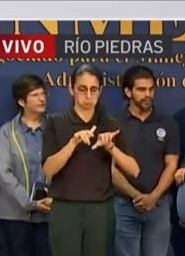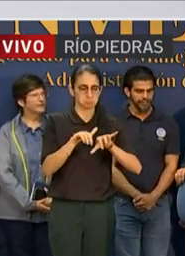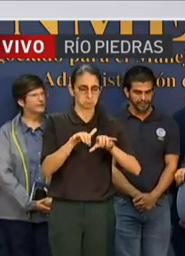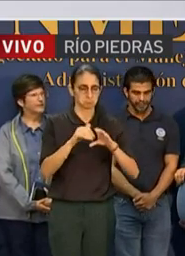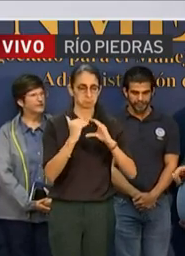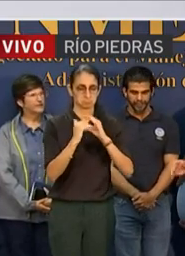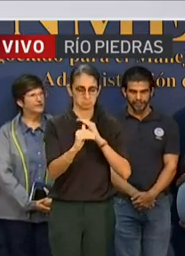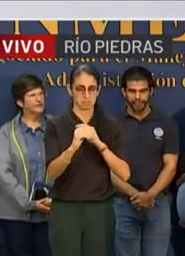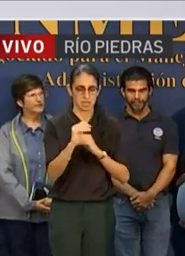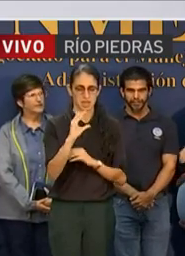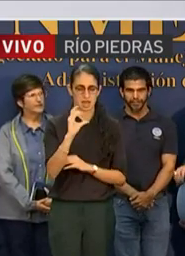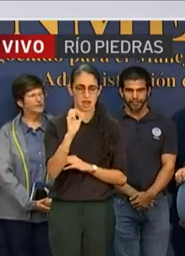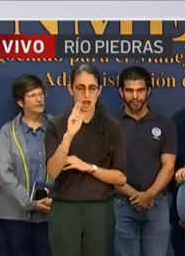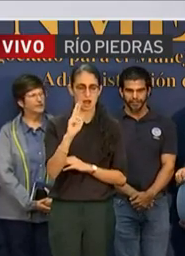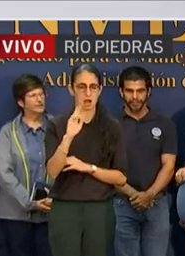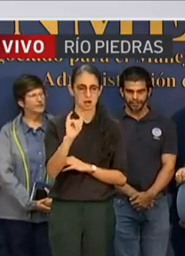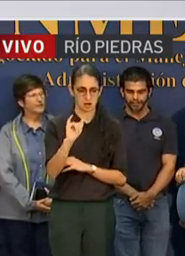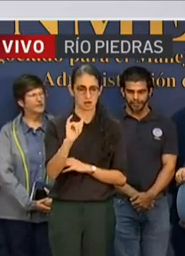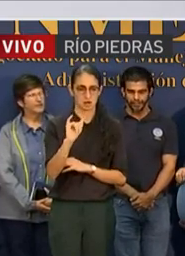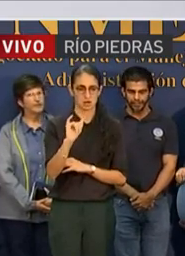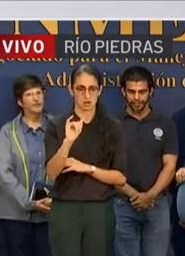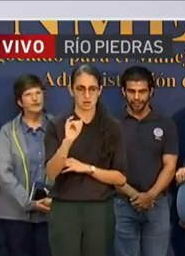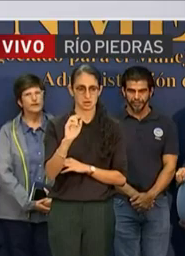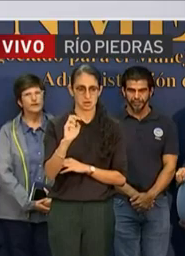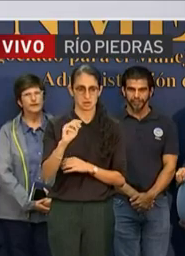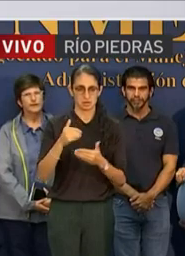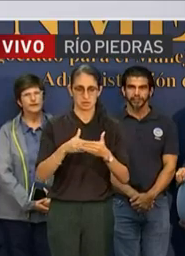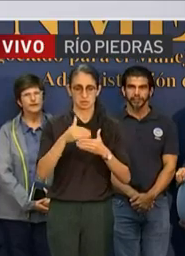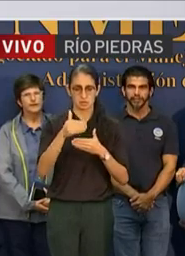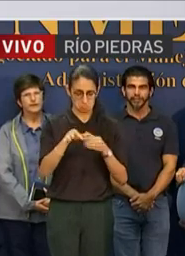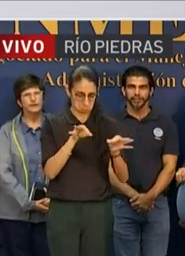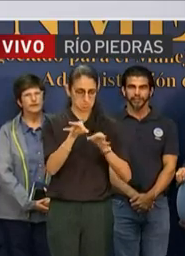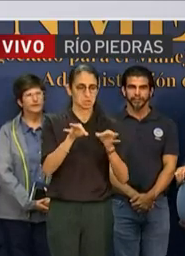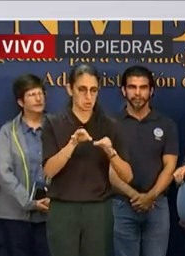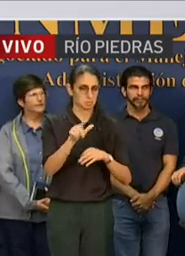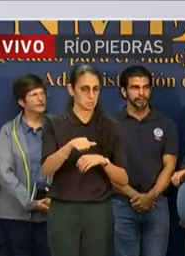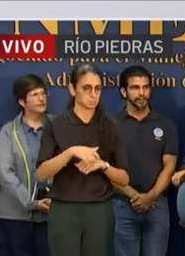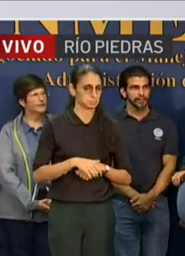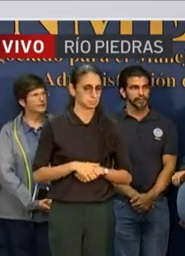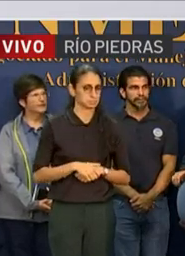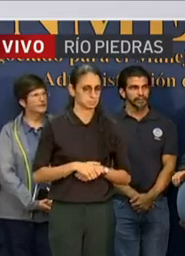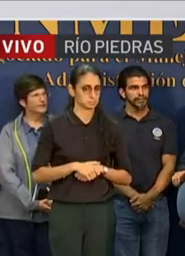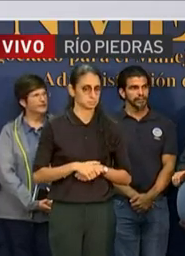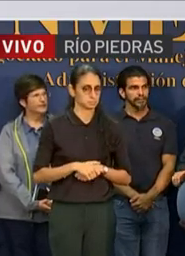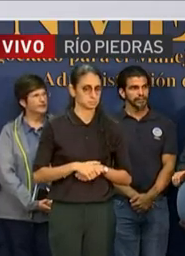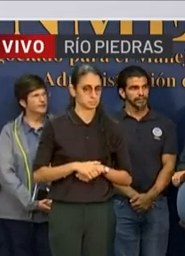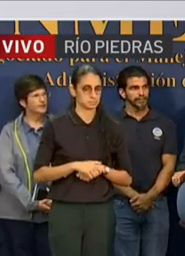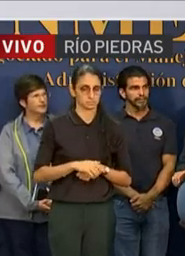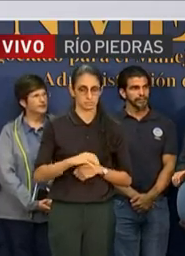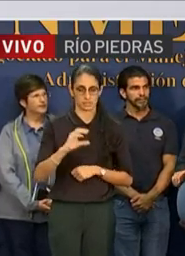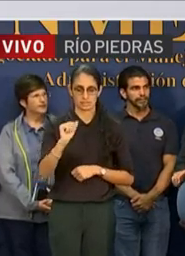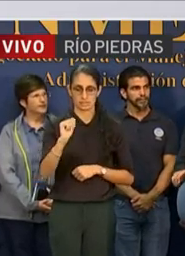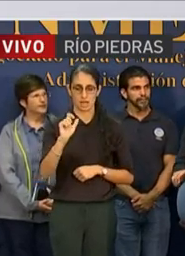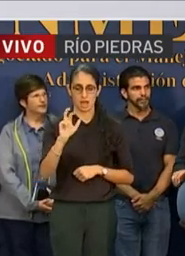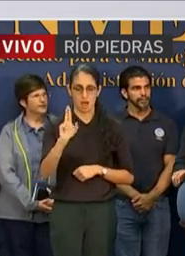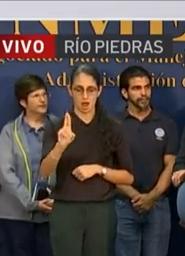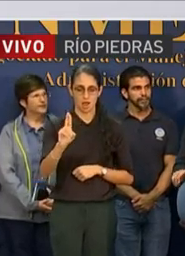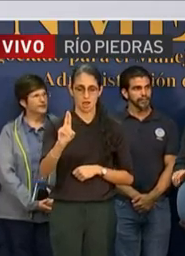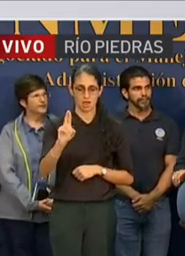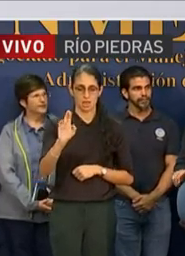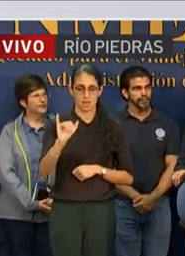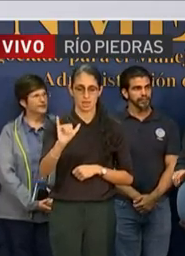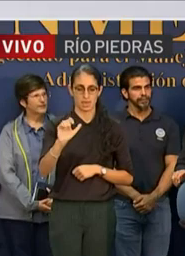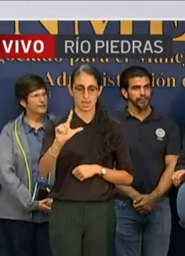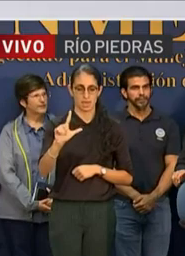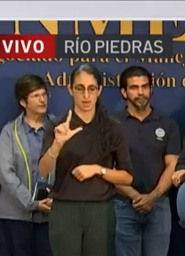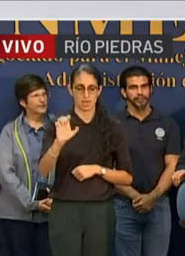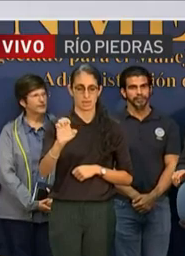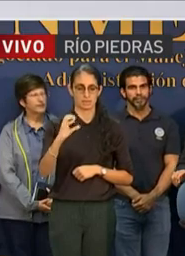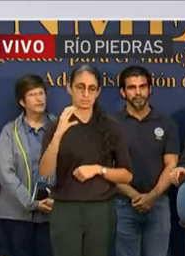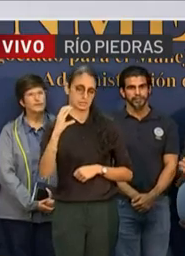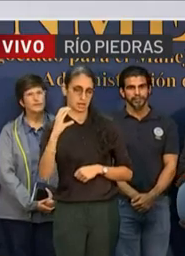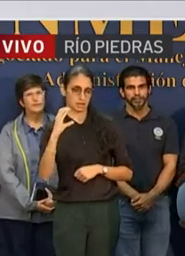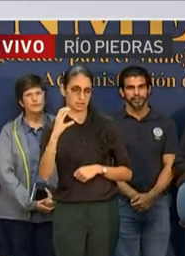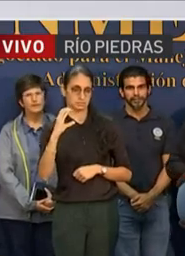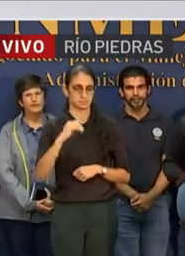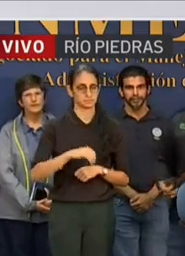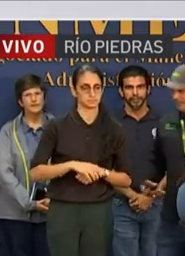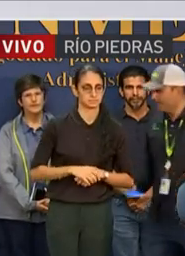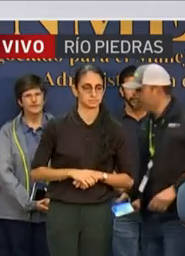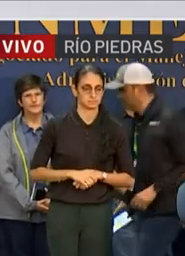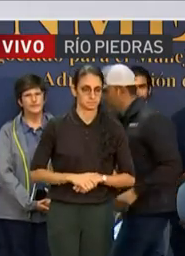ESTOS GRUPOS.